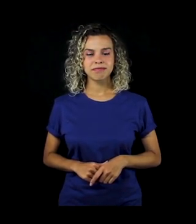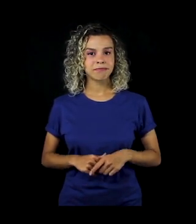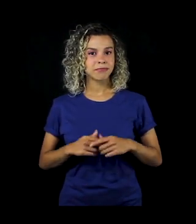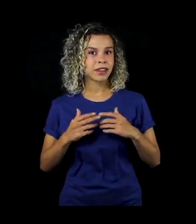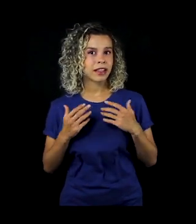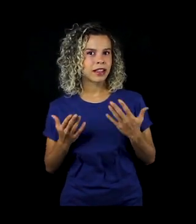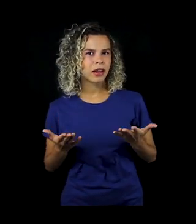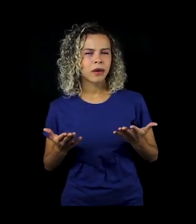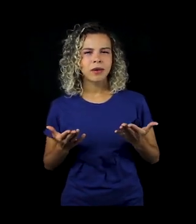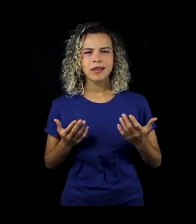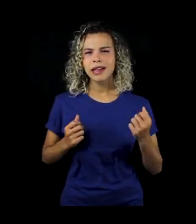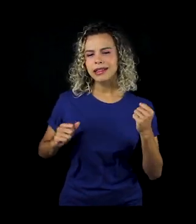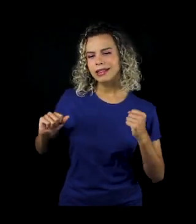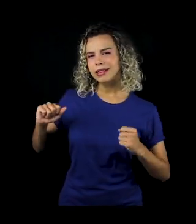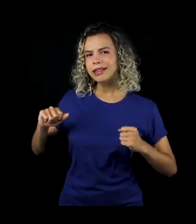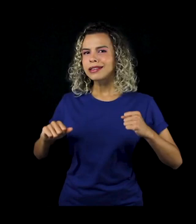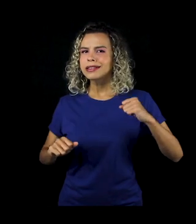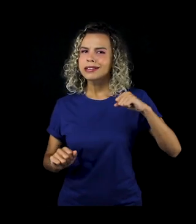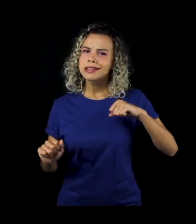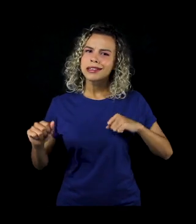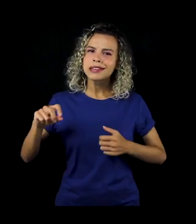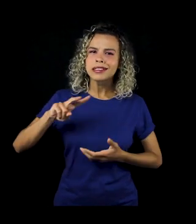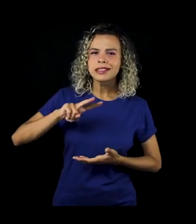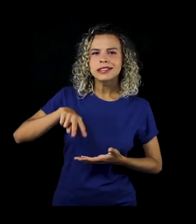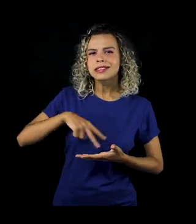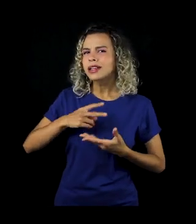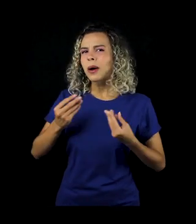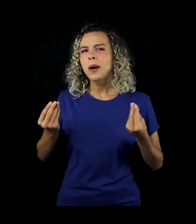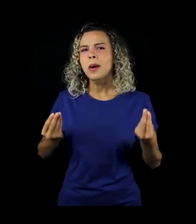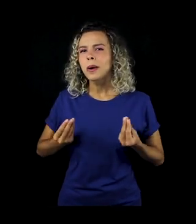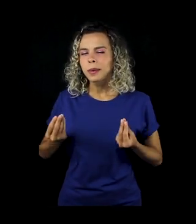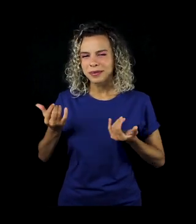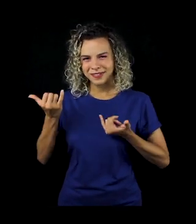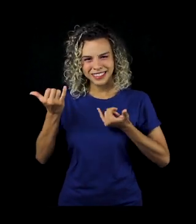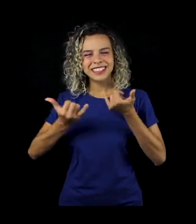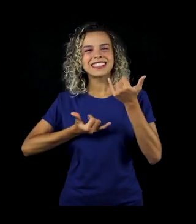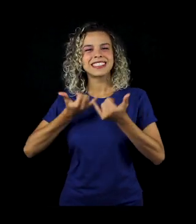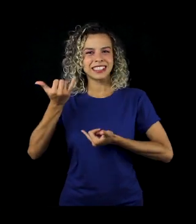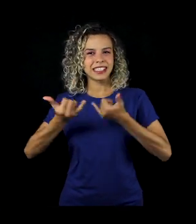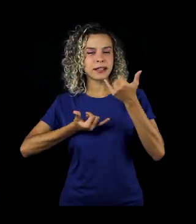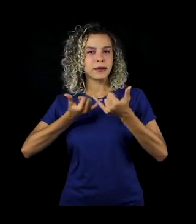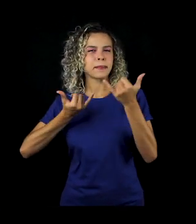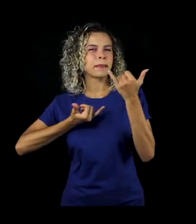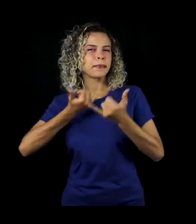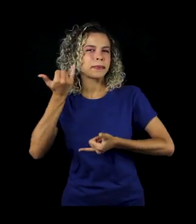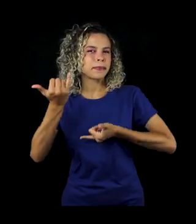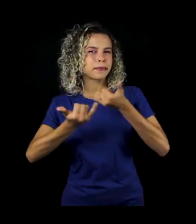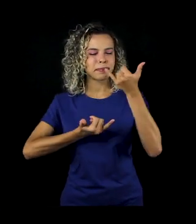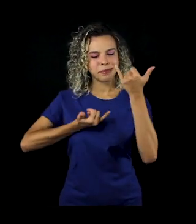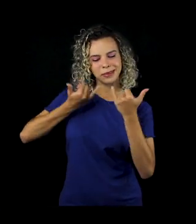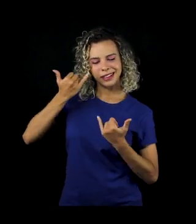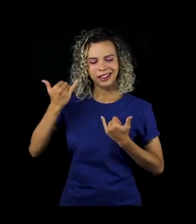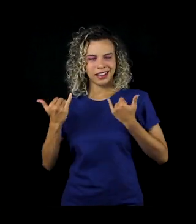A nossa dança, agora, vai ser uma brincadeira, uma brincadeira com o nosso corpo-estrela.